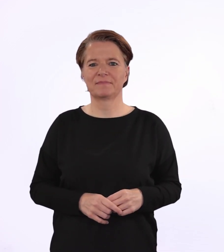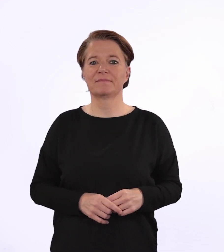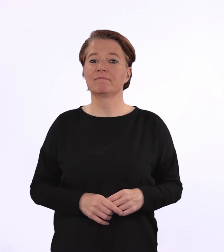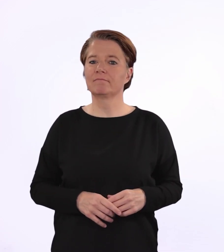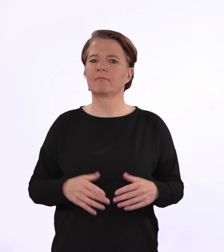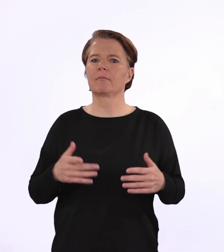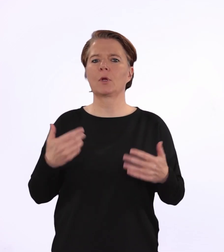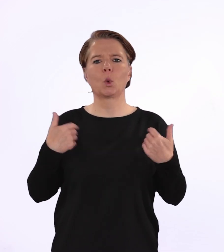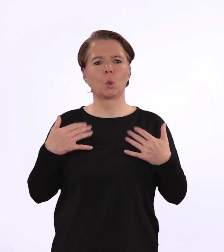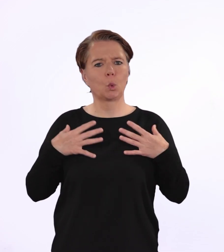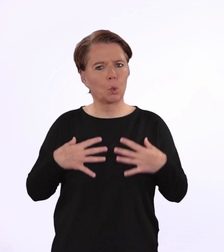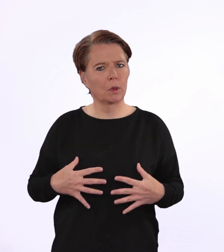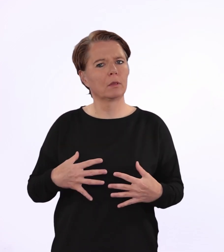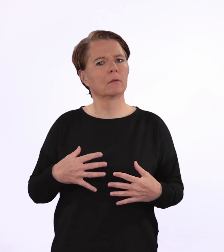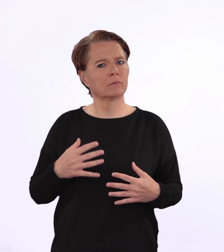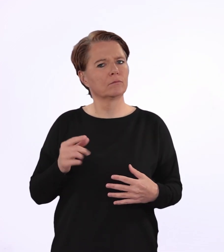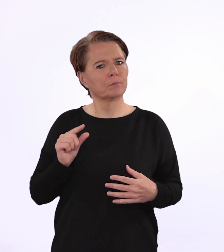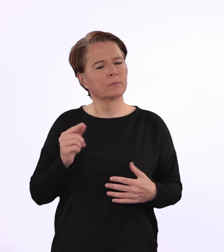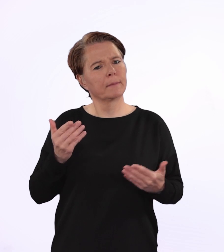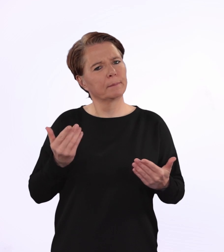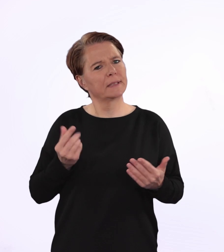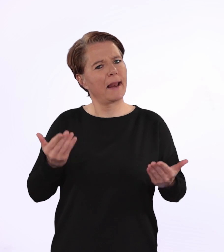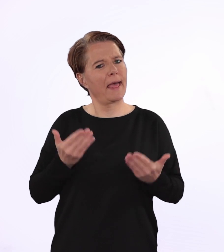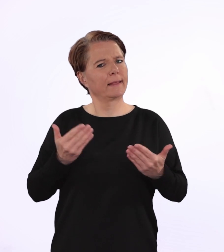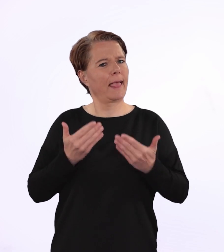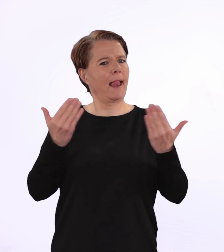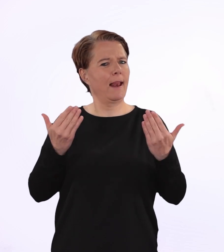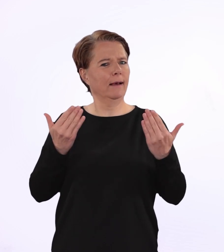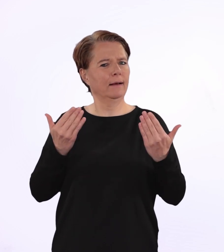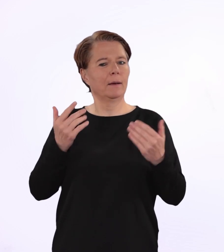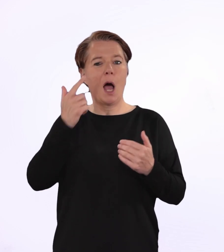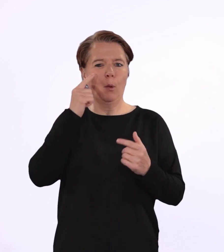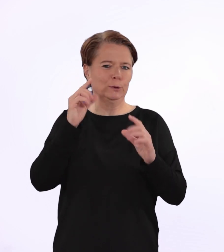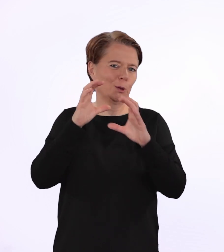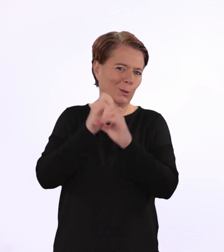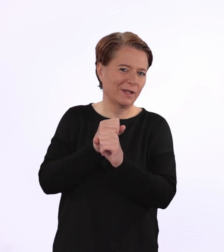Ich trage heute einen leicht grünen Pullover, heller als meine Augen